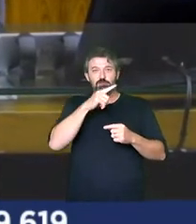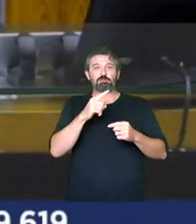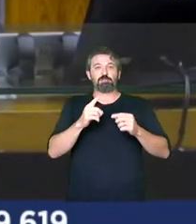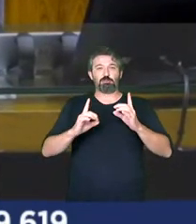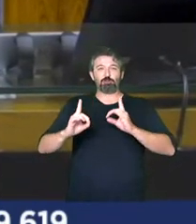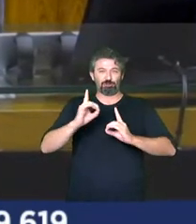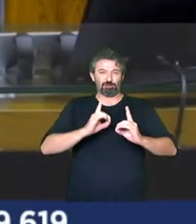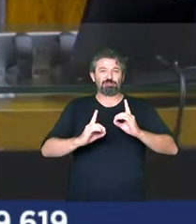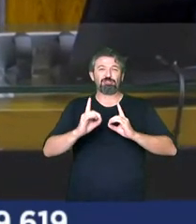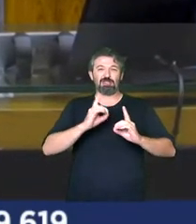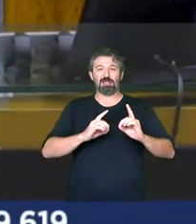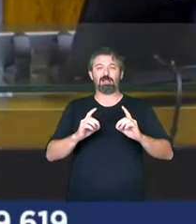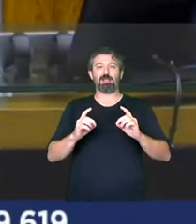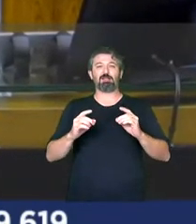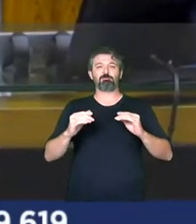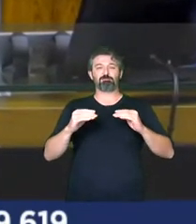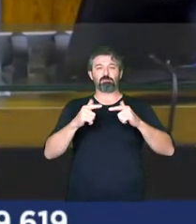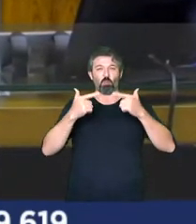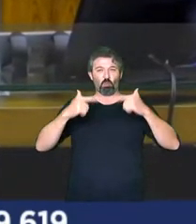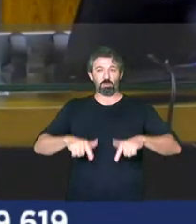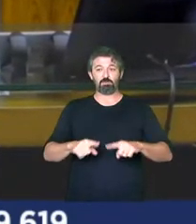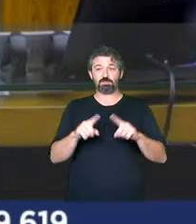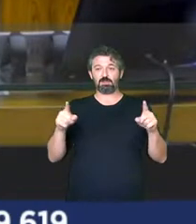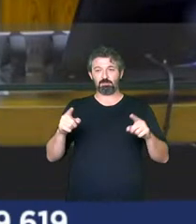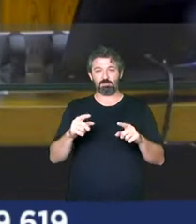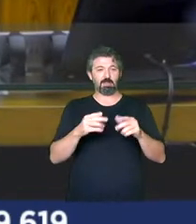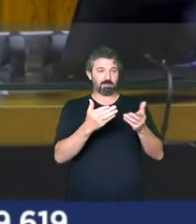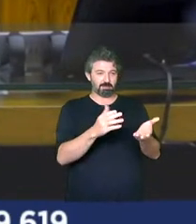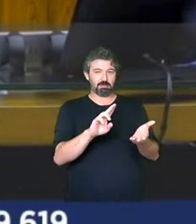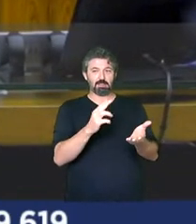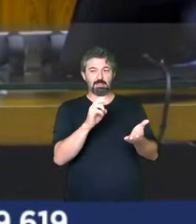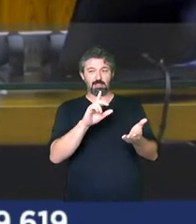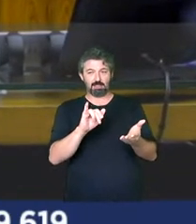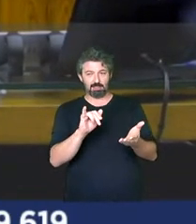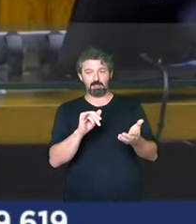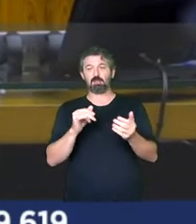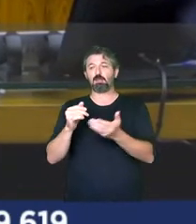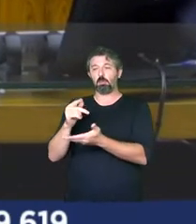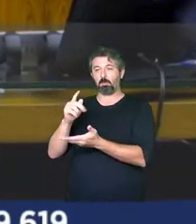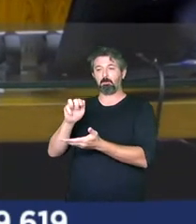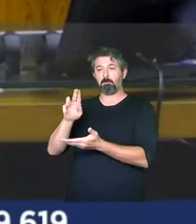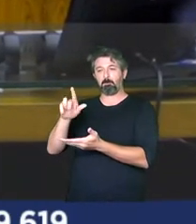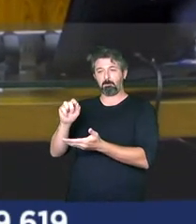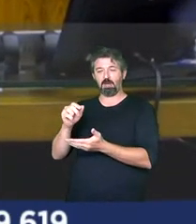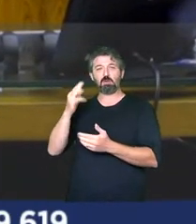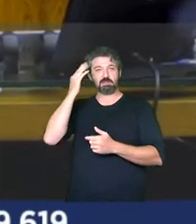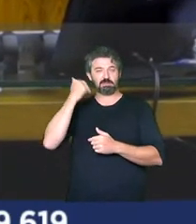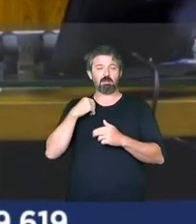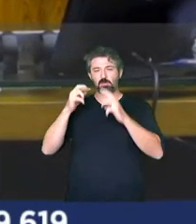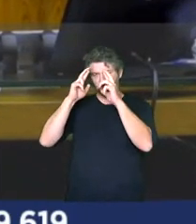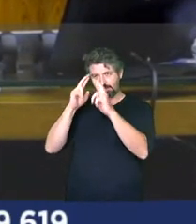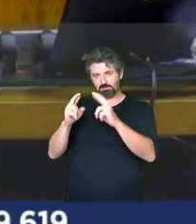MUITO DIFÍCIL SE MANTER NUMA LINHA DE IMPARCIALIDADE, MAS, V.EXA. DEPUTADO ELI, ASSIM COMO O DEPUTADO PAULO TEIXEIRA SABEM O CARINHO, O RESPEITO, A